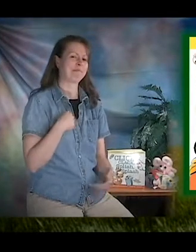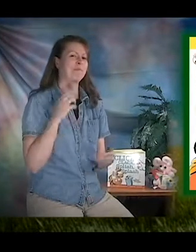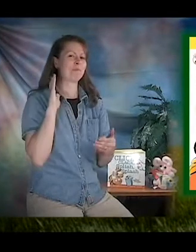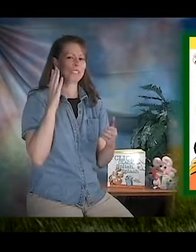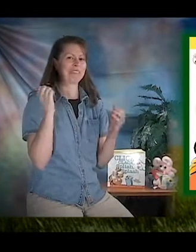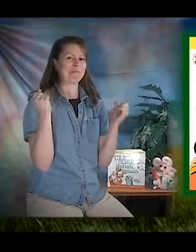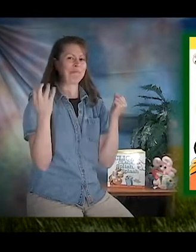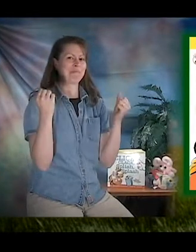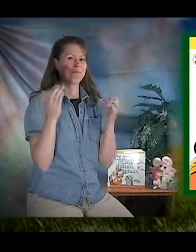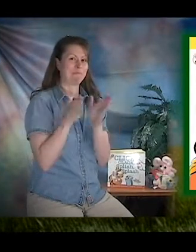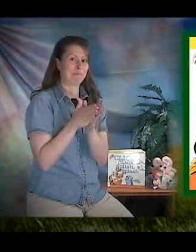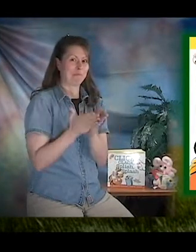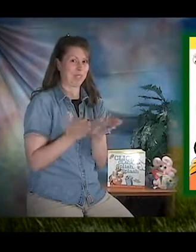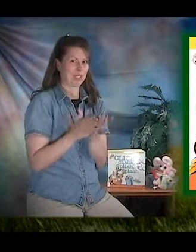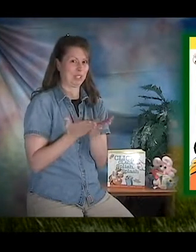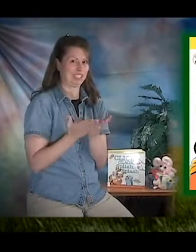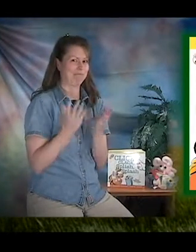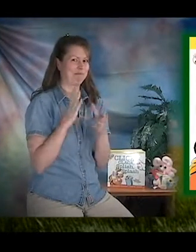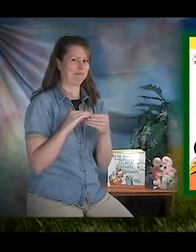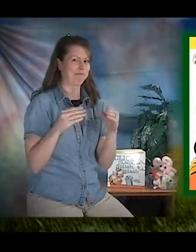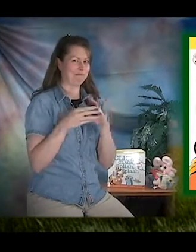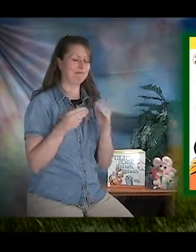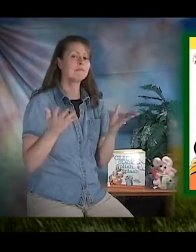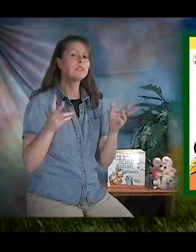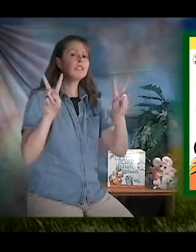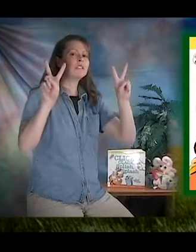Te voy a leer un cuento en señas.